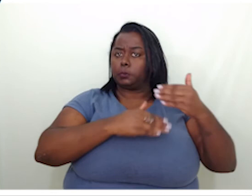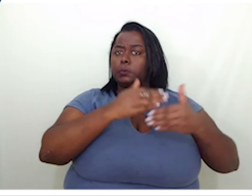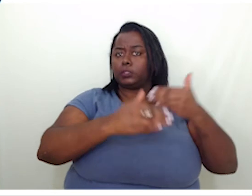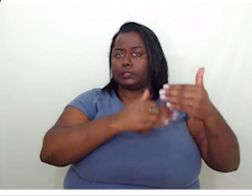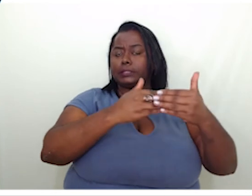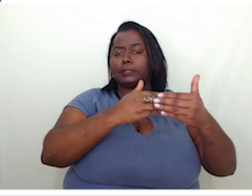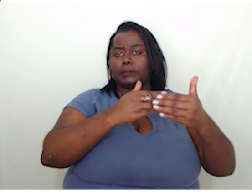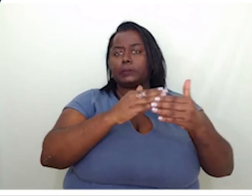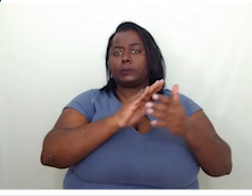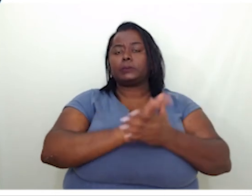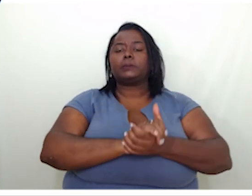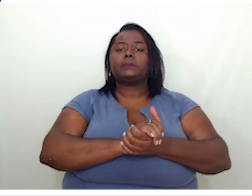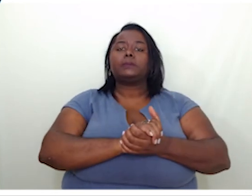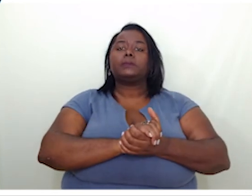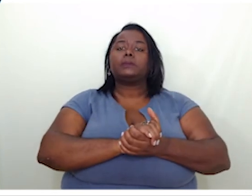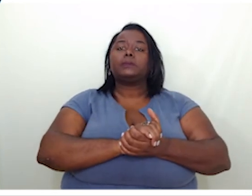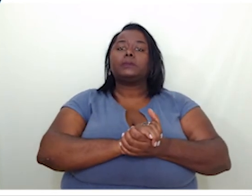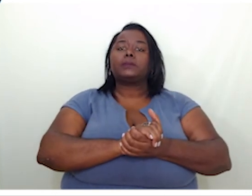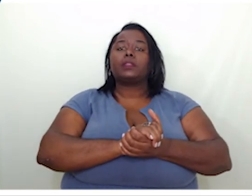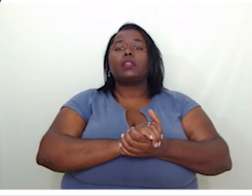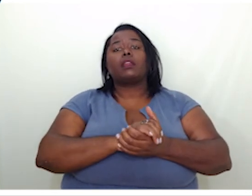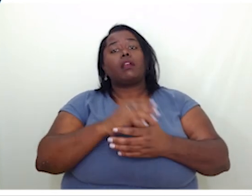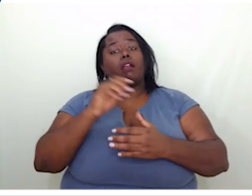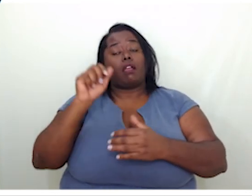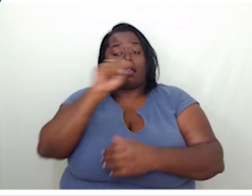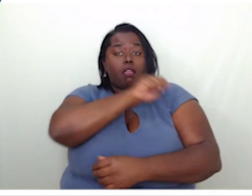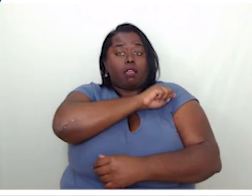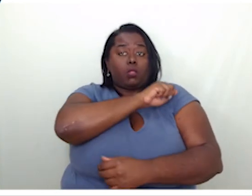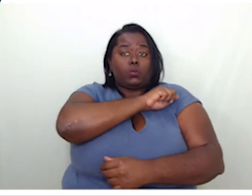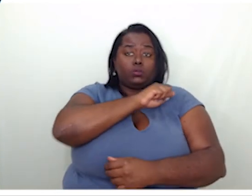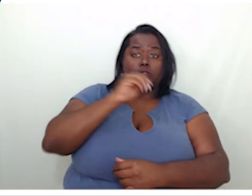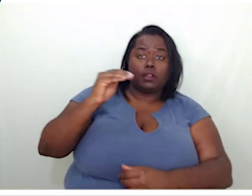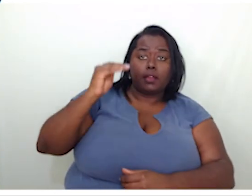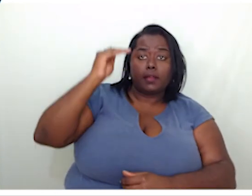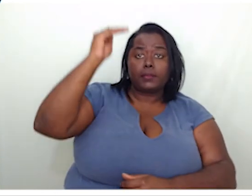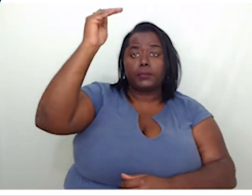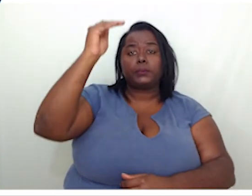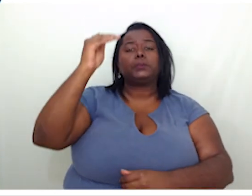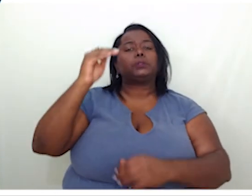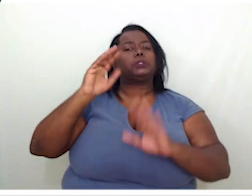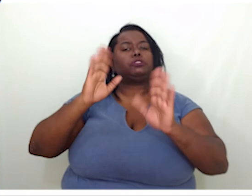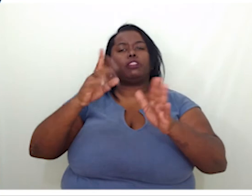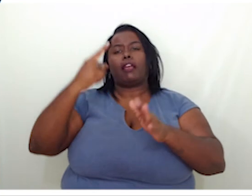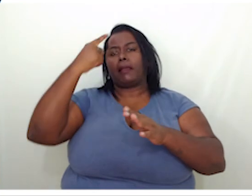lo que significa que los estudiantes trabajan separadamente, cada quien ejecutando